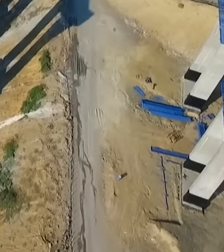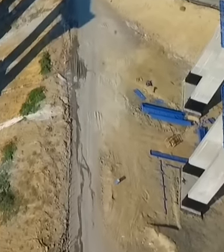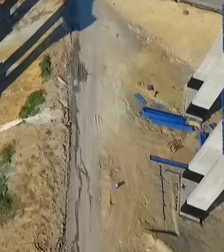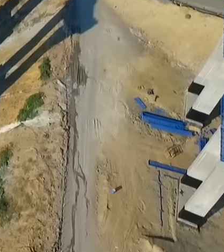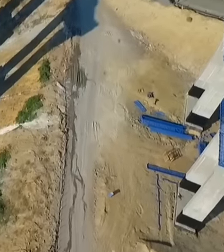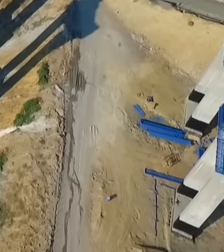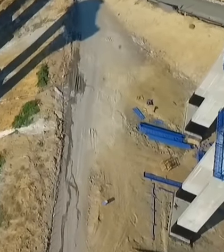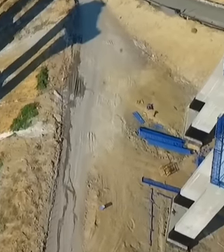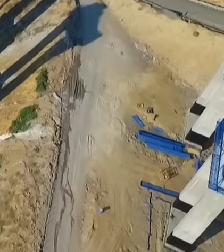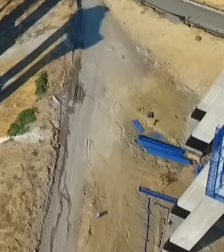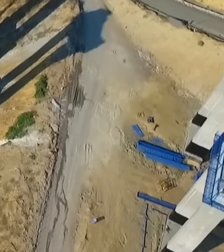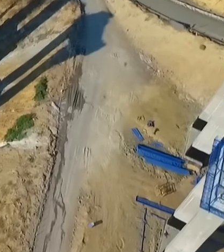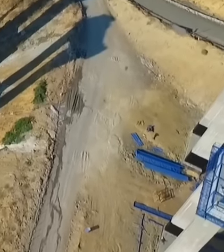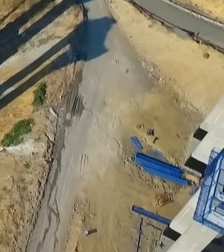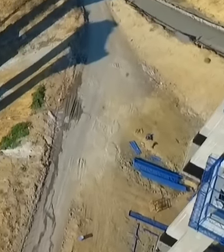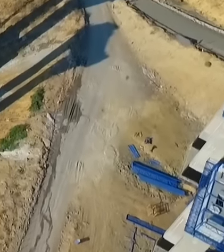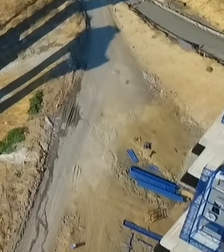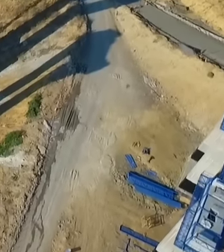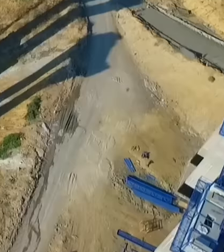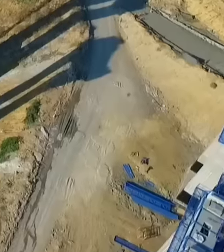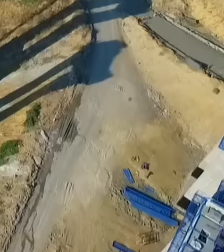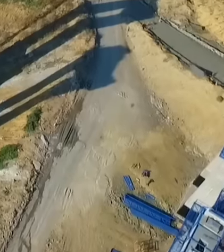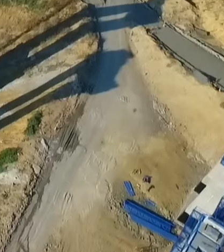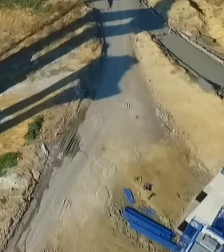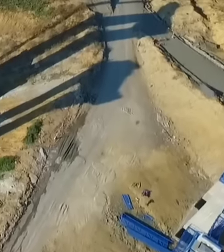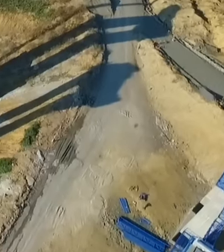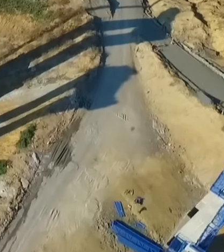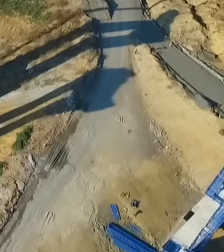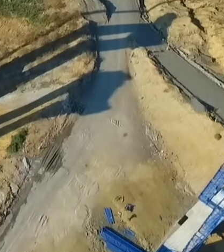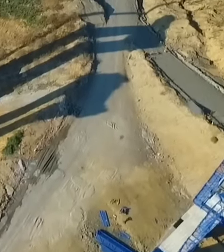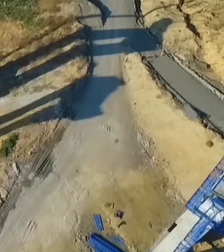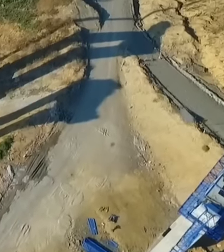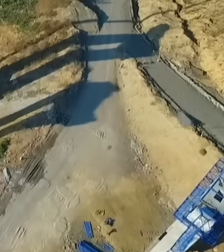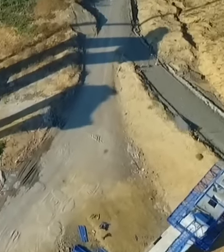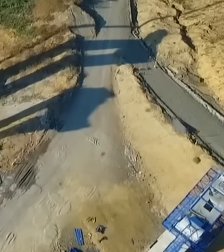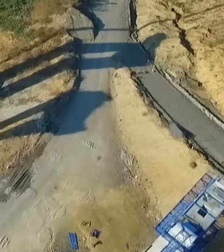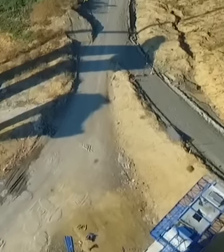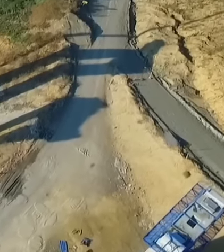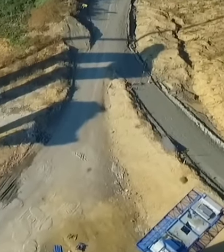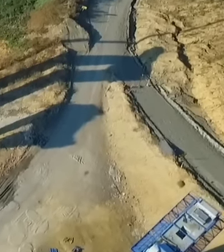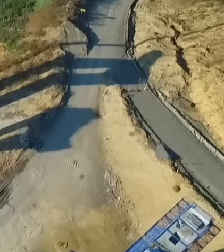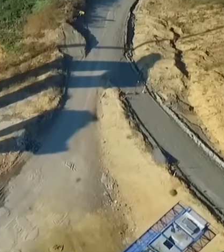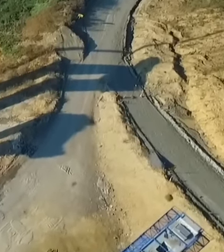Su propósito es ir más allá, reducir drásticamente los tiempos de traslado para que las familias